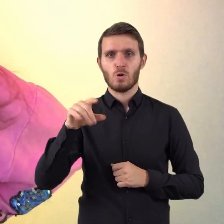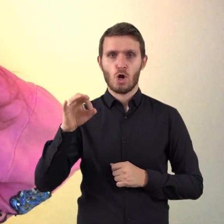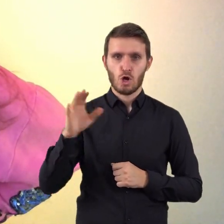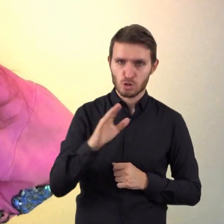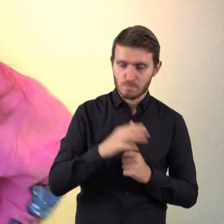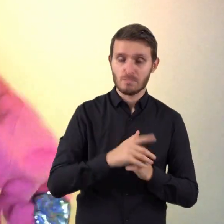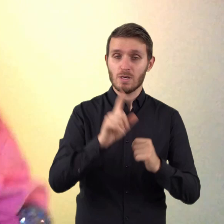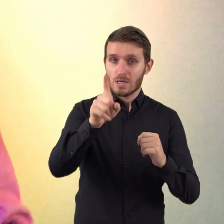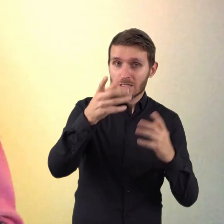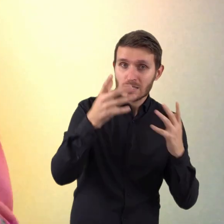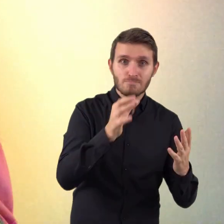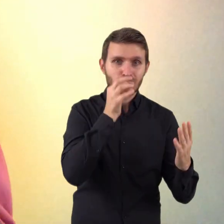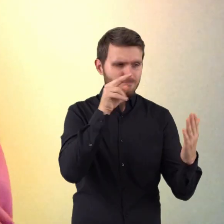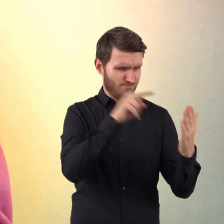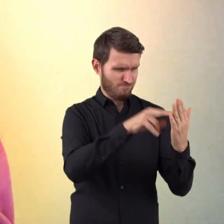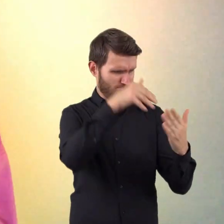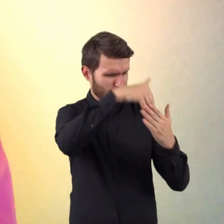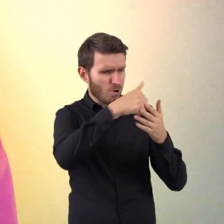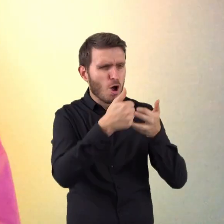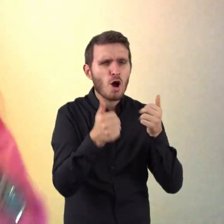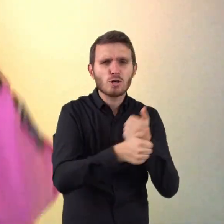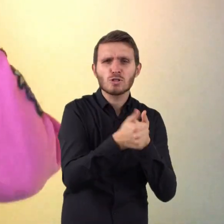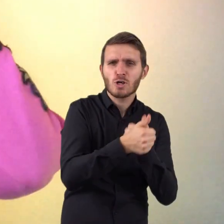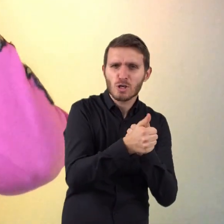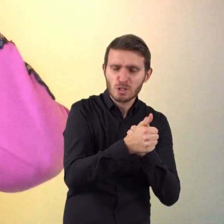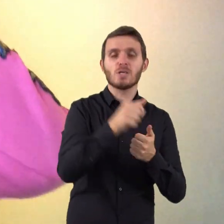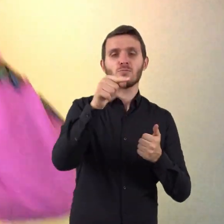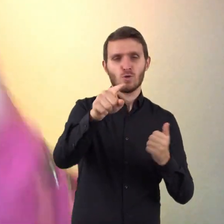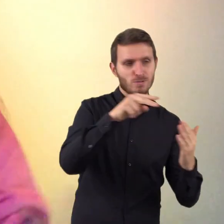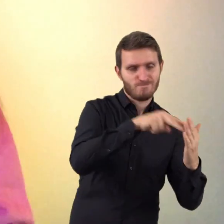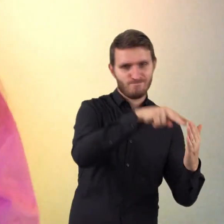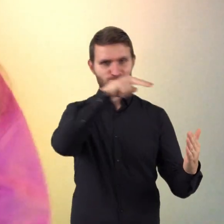Jednak żeby dobrze zrozumieć znaczenie tego zdjęcia